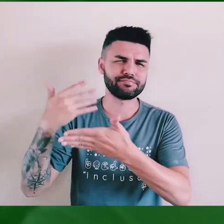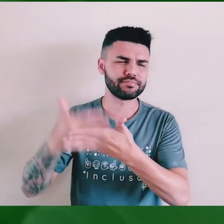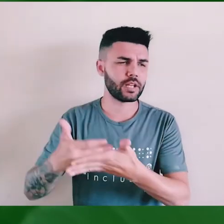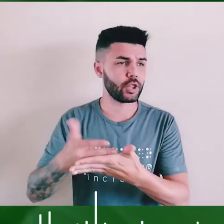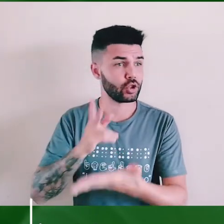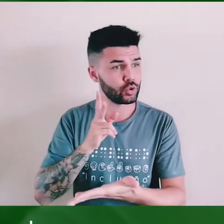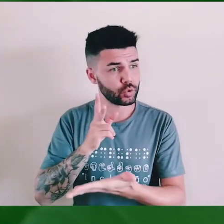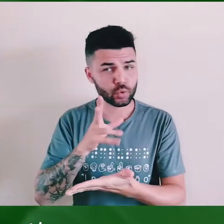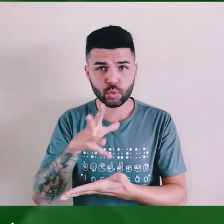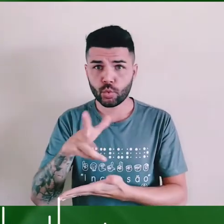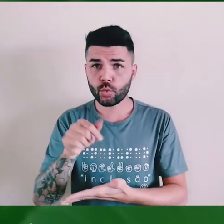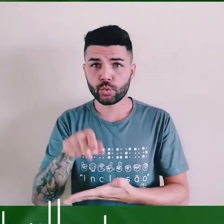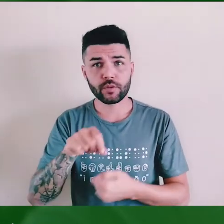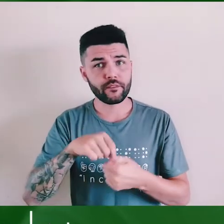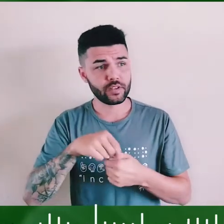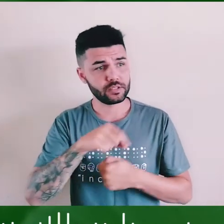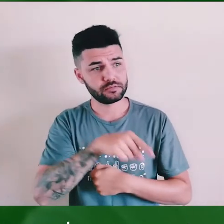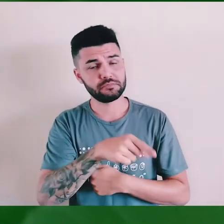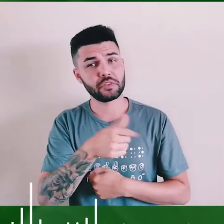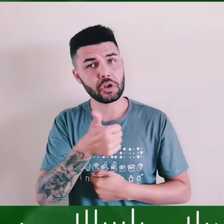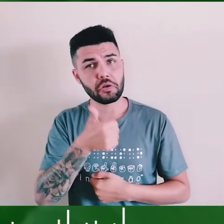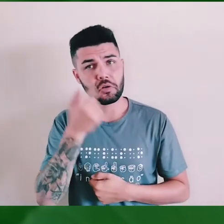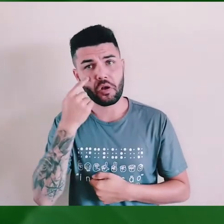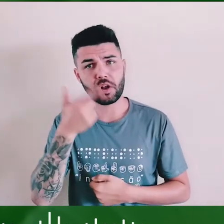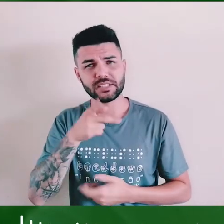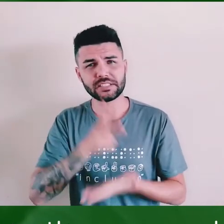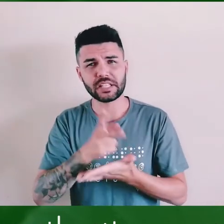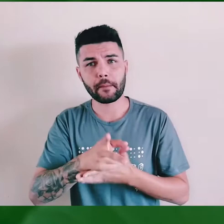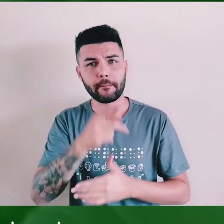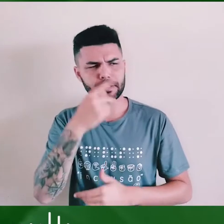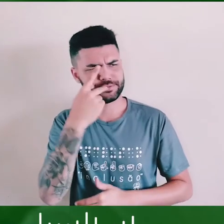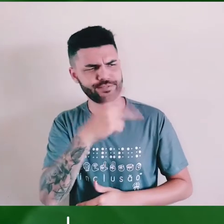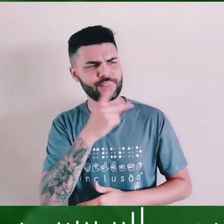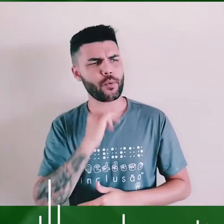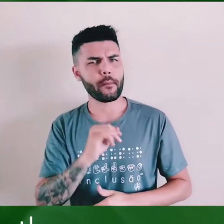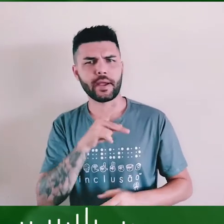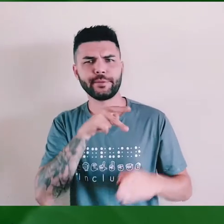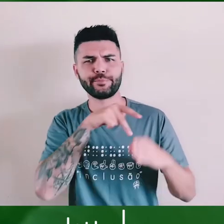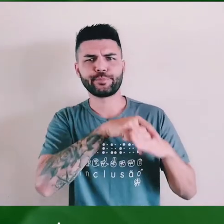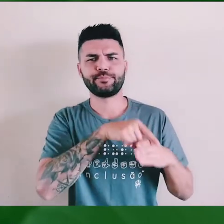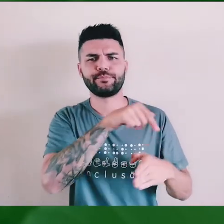você for fazer, por bem ou por mal, vão lembrar disso". Até hoje o Tiago fala disso,